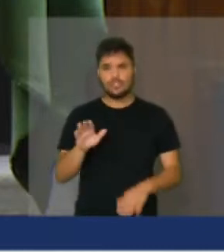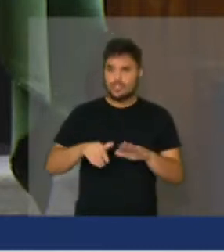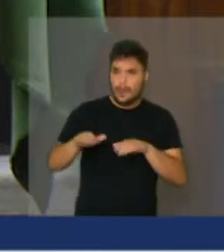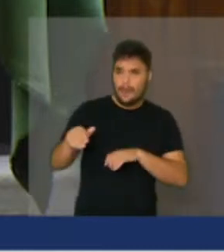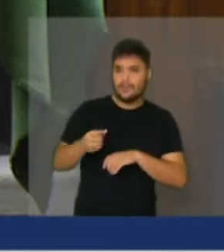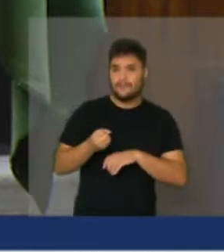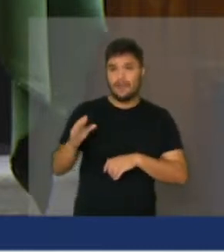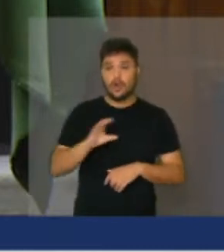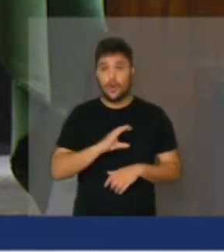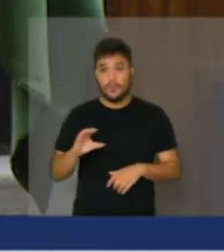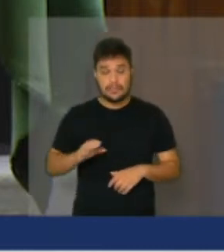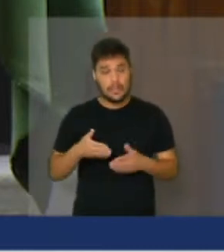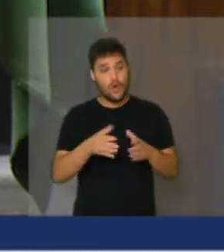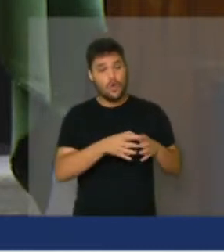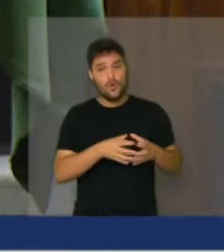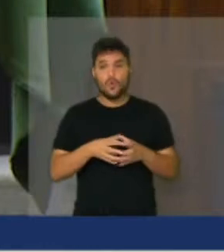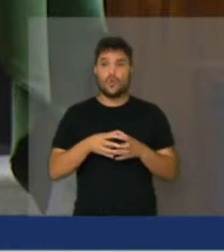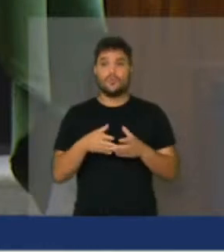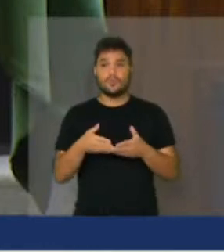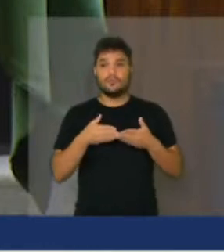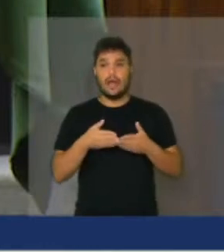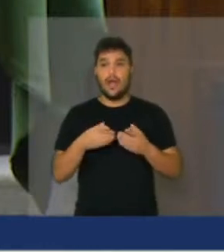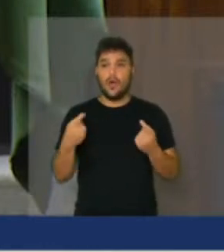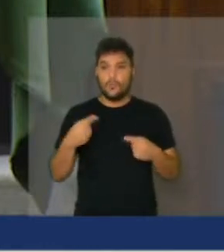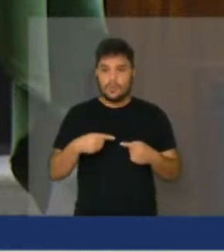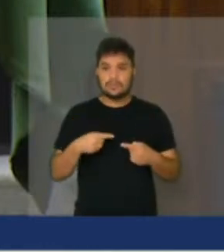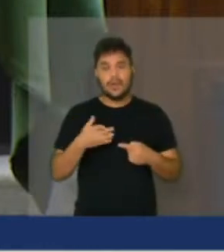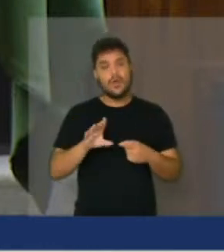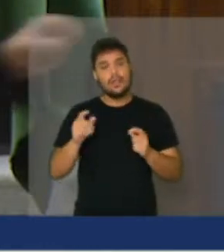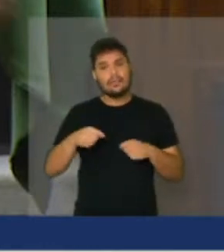OPOSIÇÃO... ESSE PLENÁRIO PARA DAR UM ESPETÁCULO, SEPULTANDO AS DEMAIS INICIATIVAS... O POVO ESTÁ NA